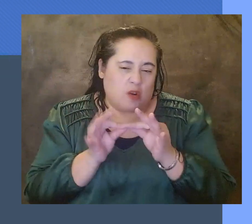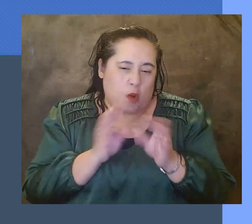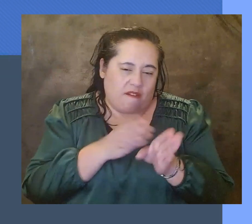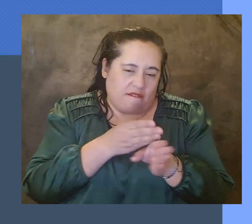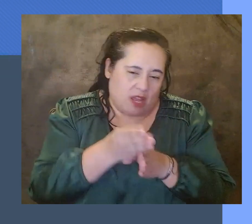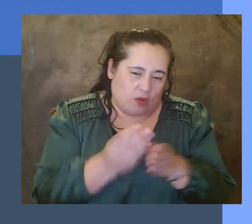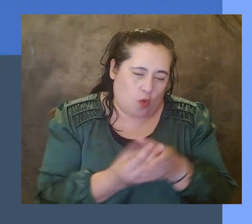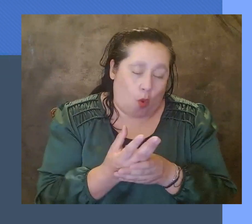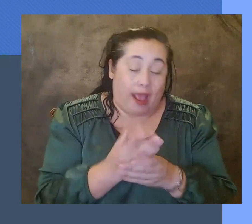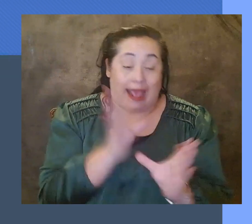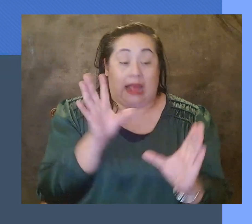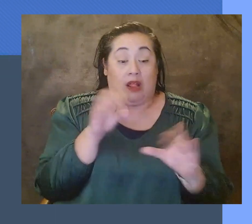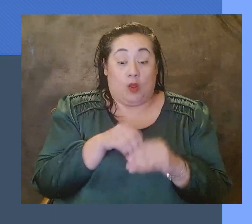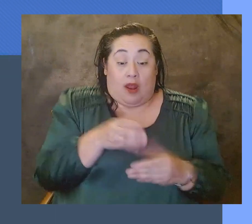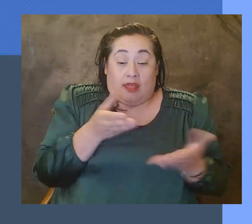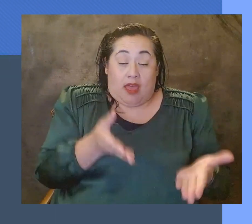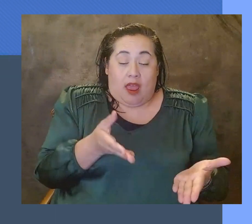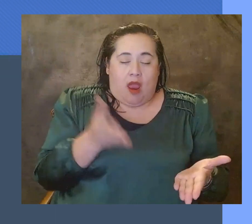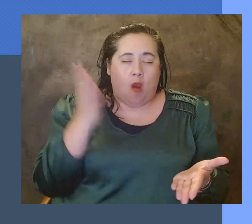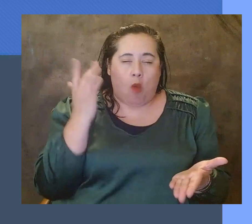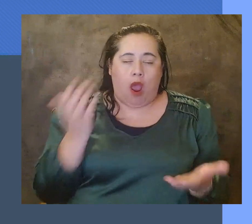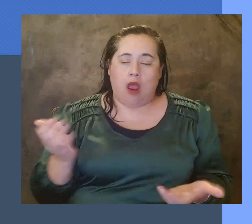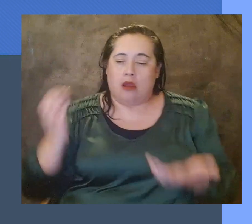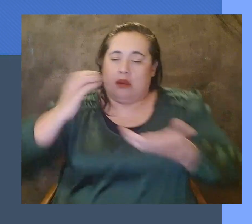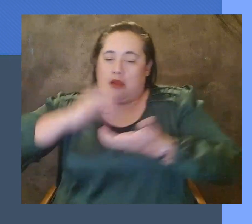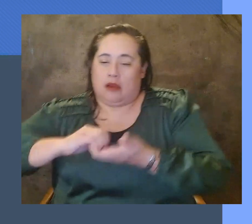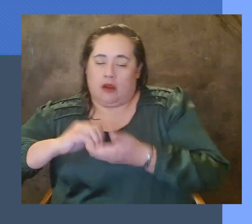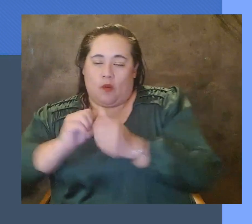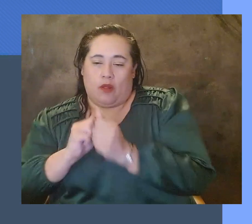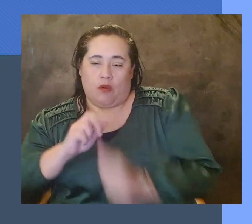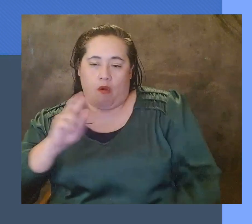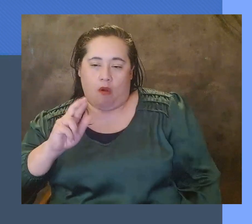está incluida aquí por qué junto con RID,